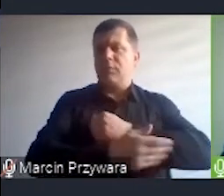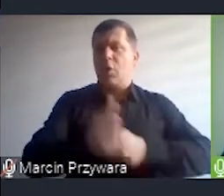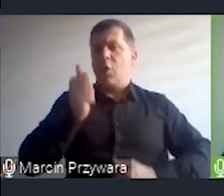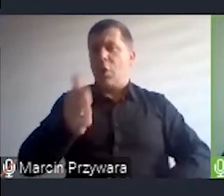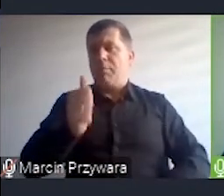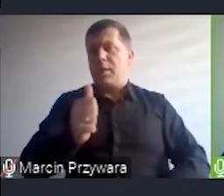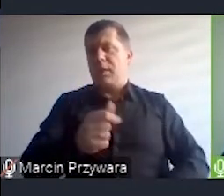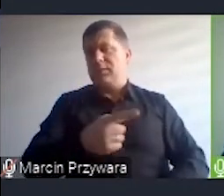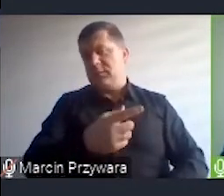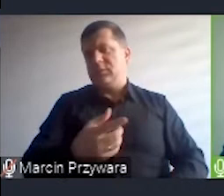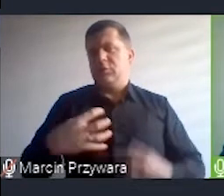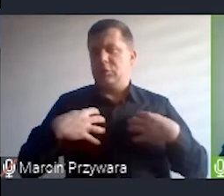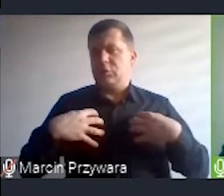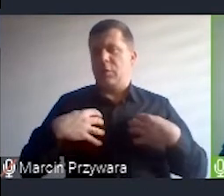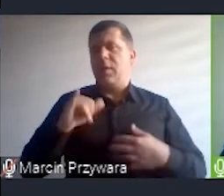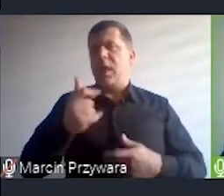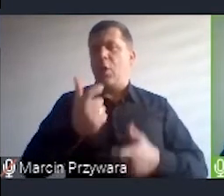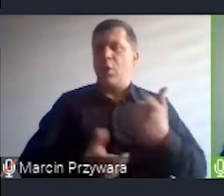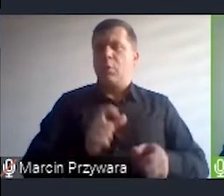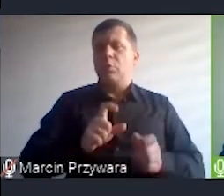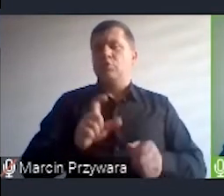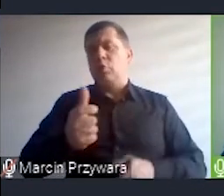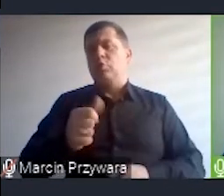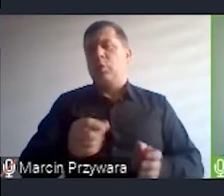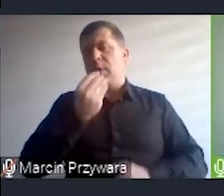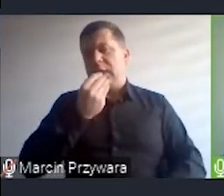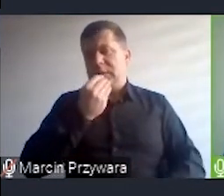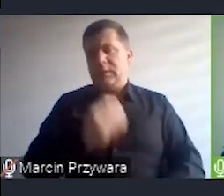typu jak sobie zrobić coś do jedzenia,